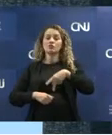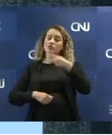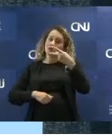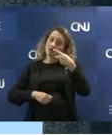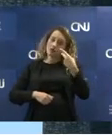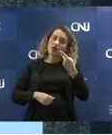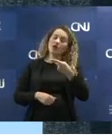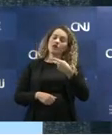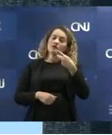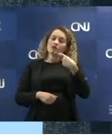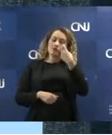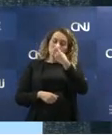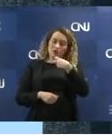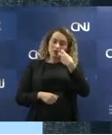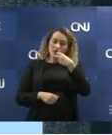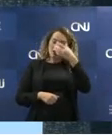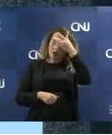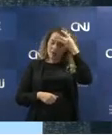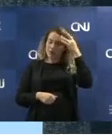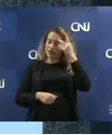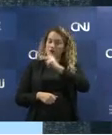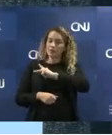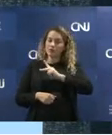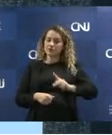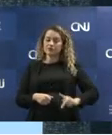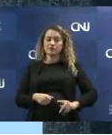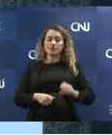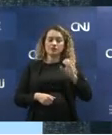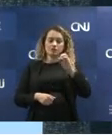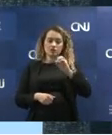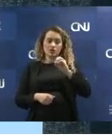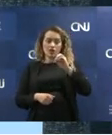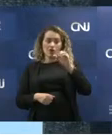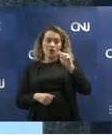presidente da OAB, Seccional Goiás voltou a falar